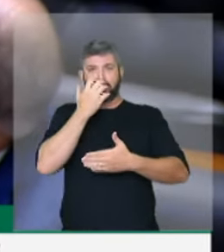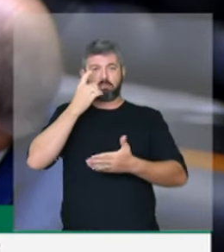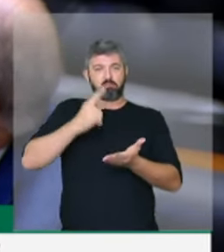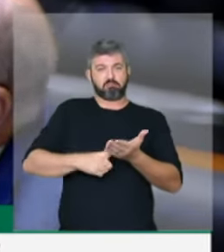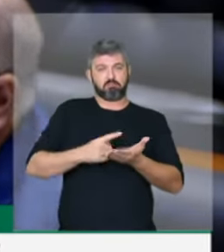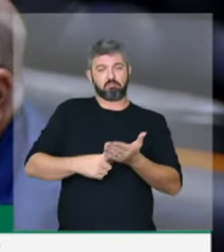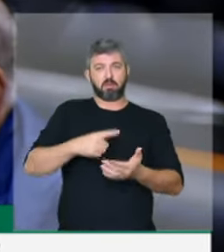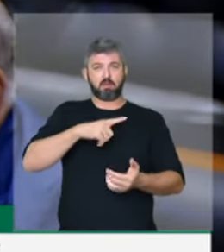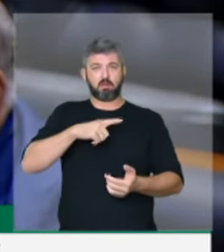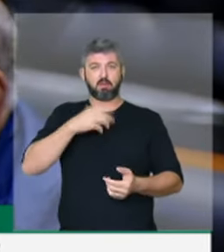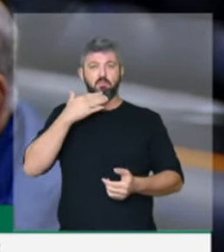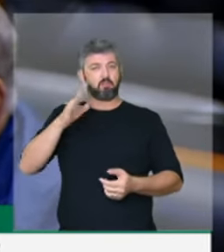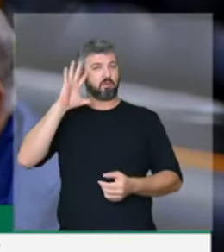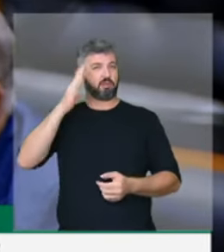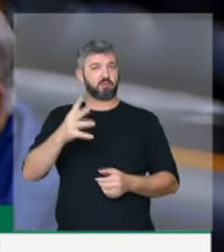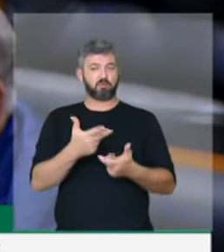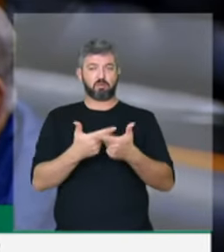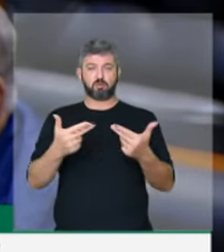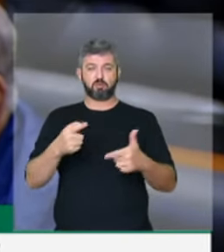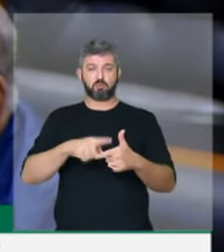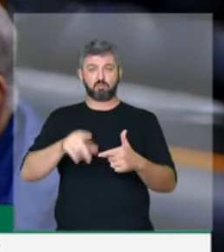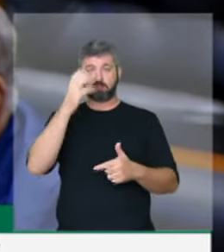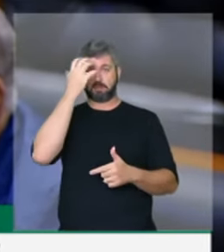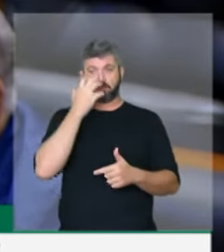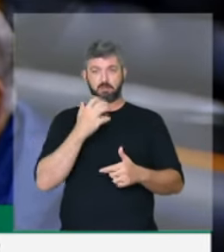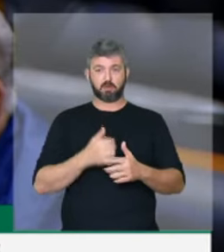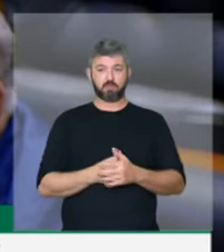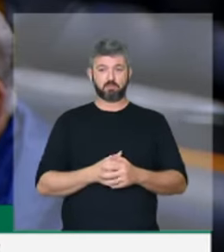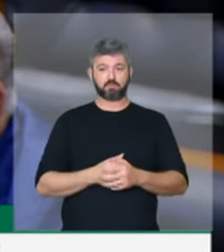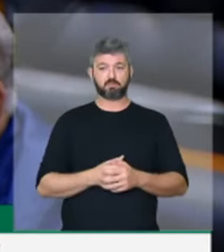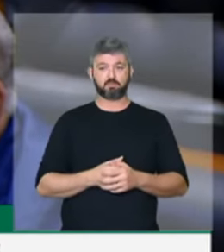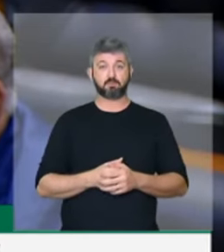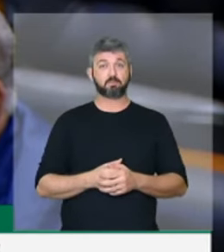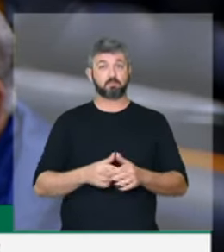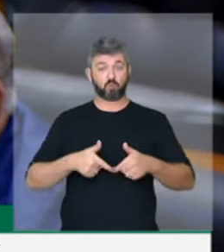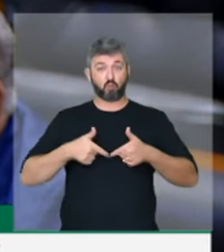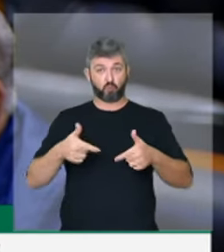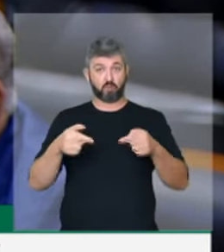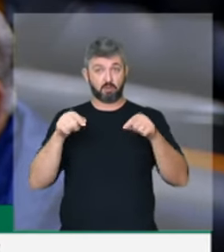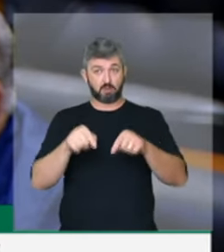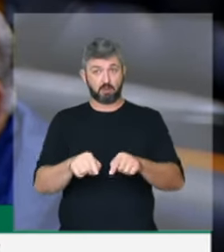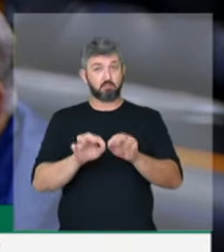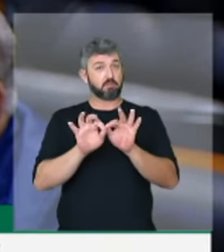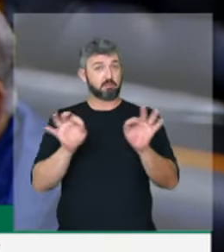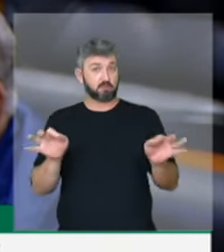PAÍS PASSA. ESSA INICIATIVA.... SIMPLES, EFICAZ E EFICIENTE VAI PROPORCIONAR DE FORMA IMEDIATA-- [SOA A